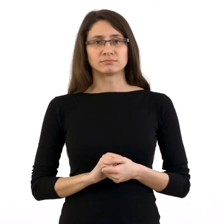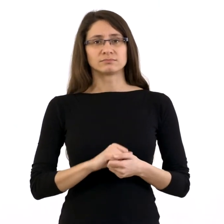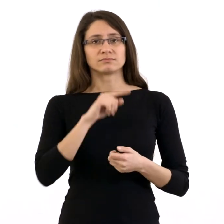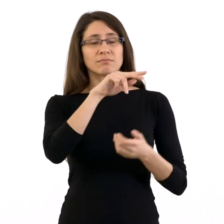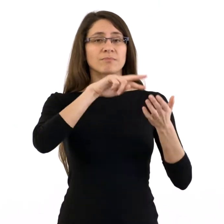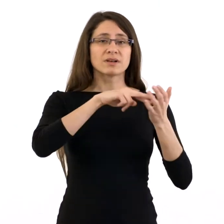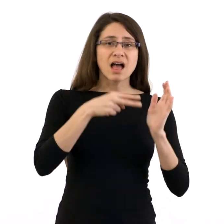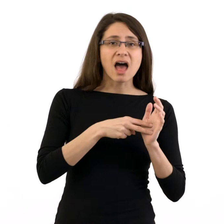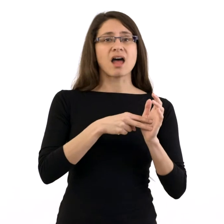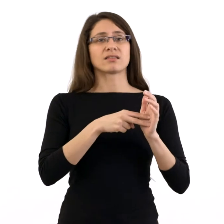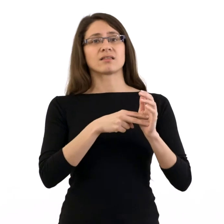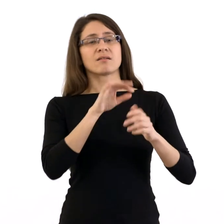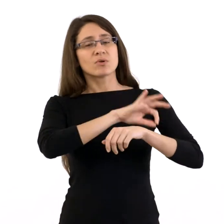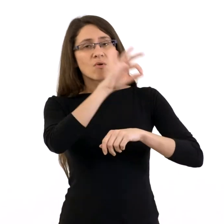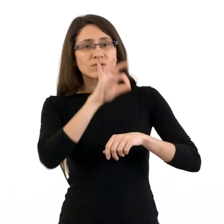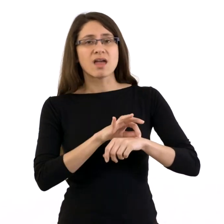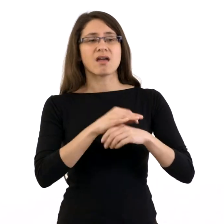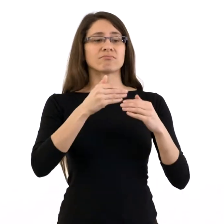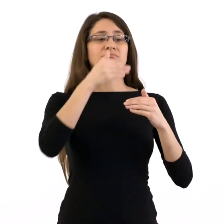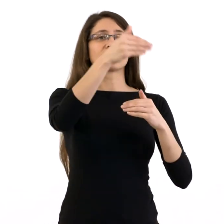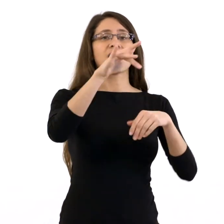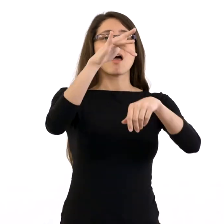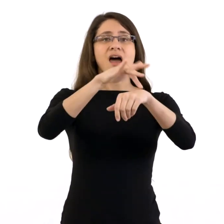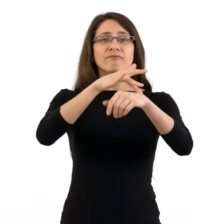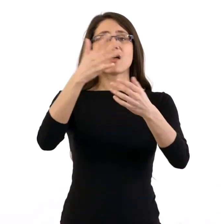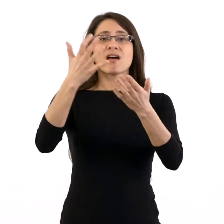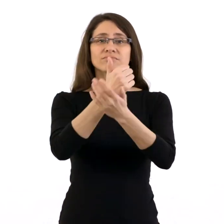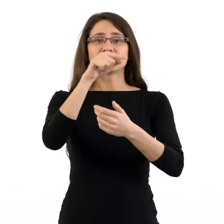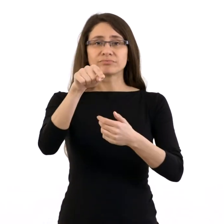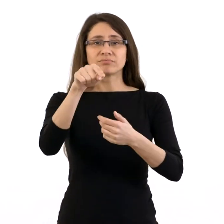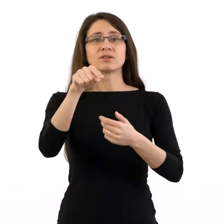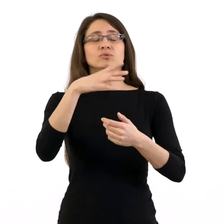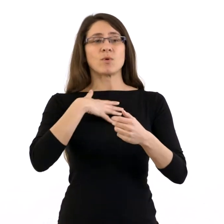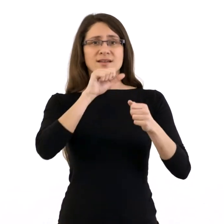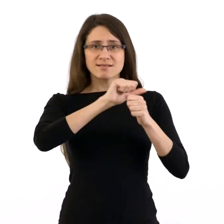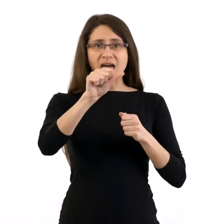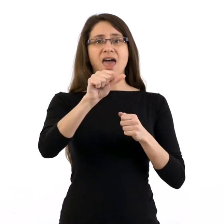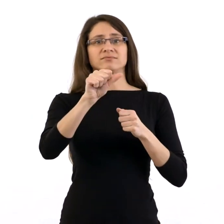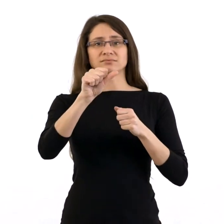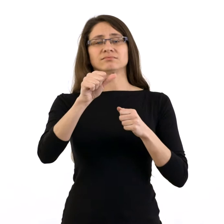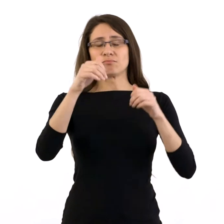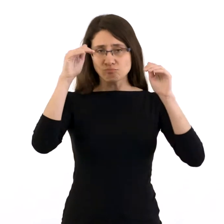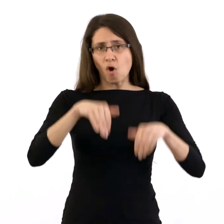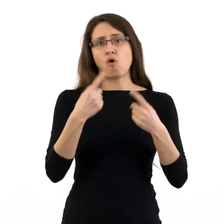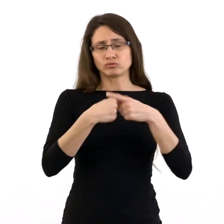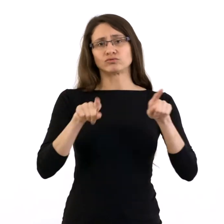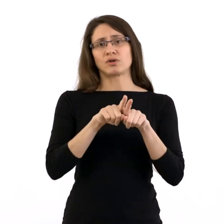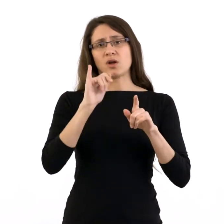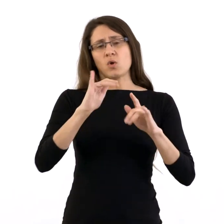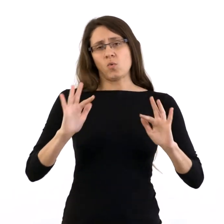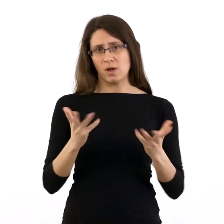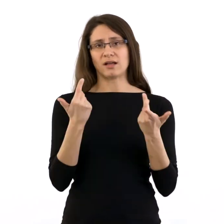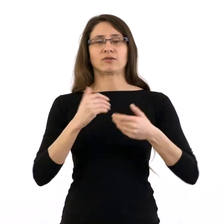konkretne i możliwe do zrealizowania rezultaty,